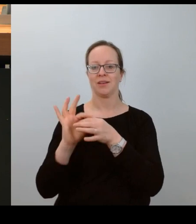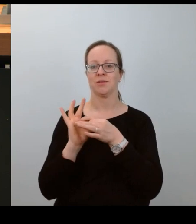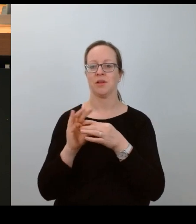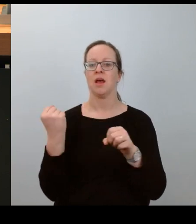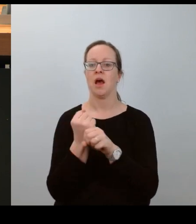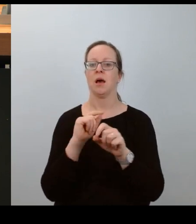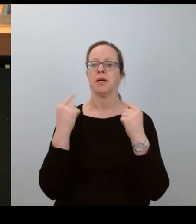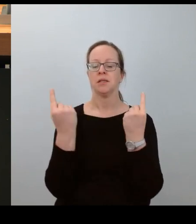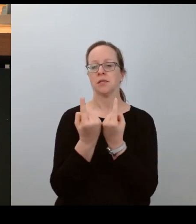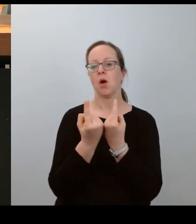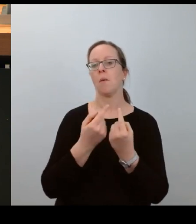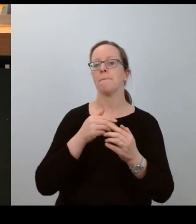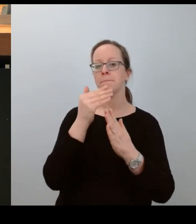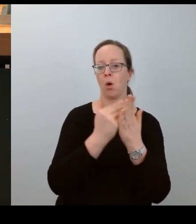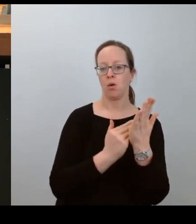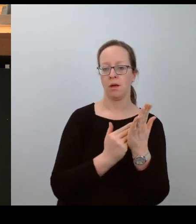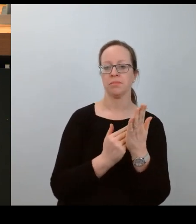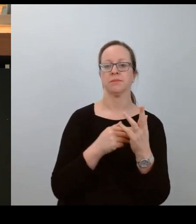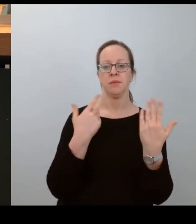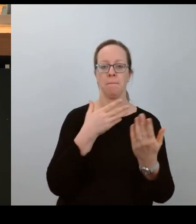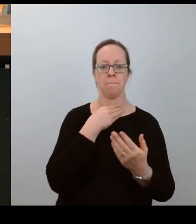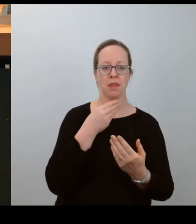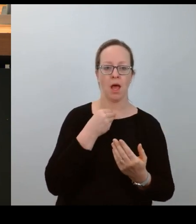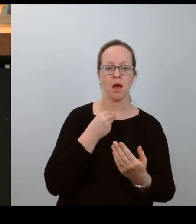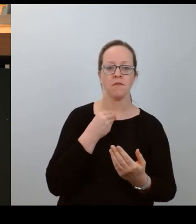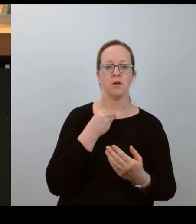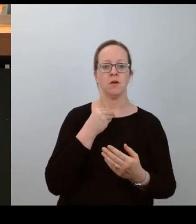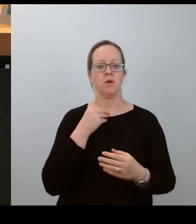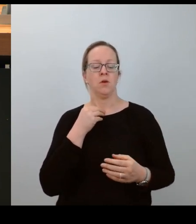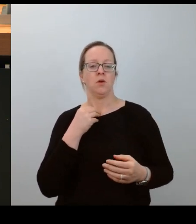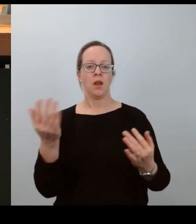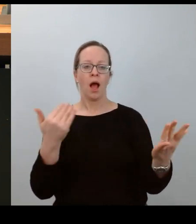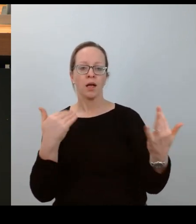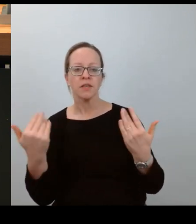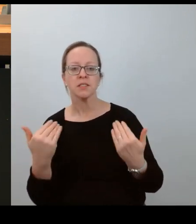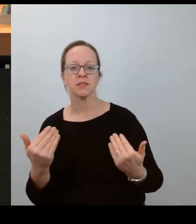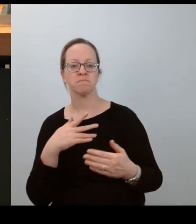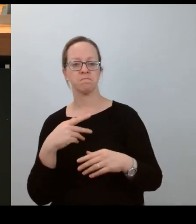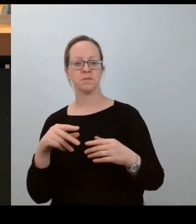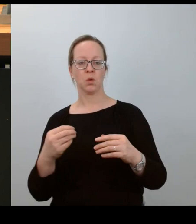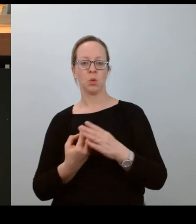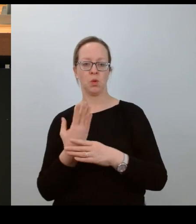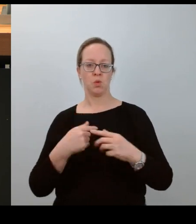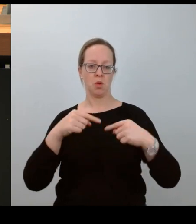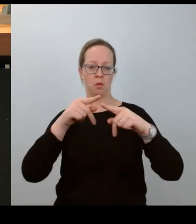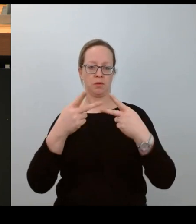darin aufgehen irgendwas dazwischen und genau da liegen die Probleme, die Verantwortlichkeiten und